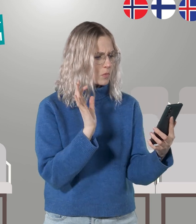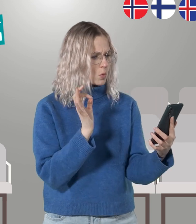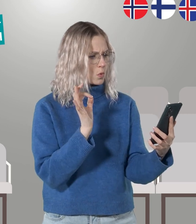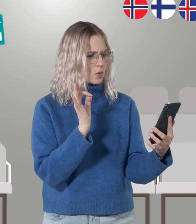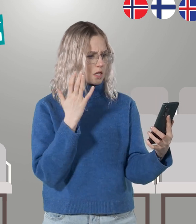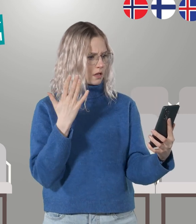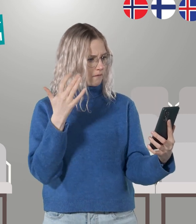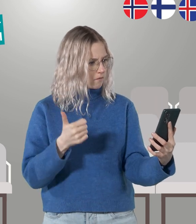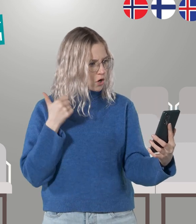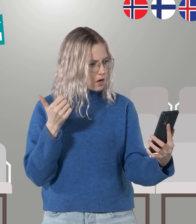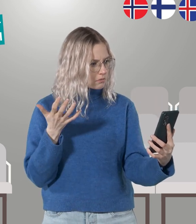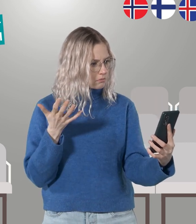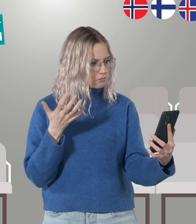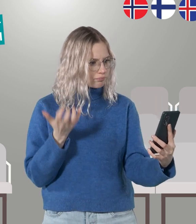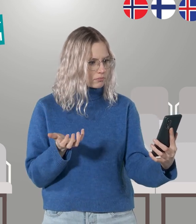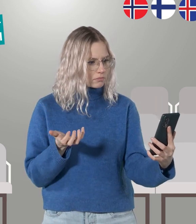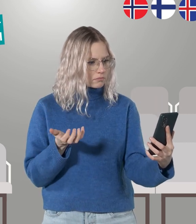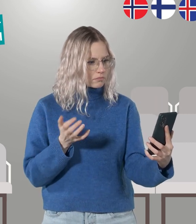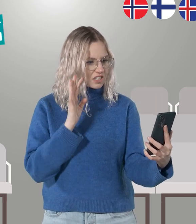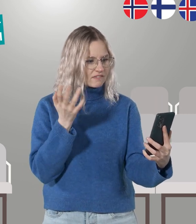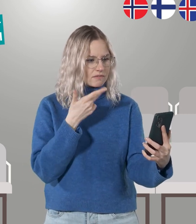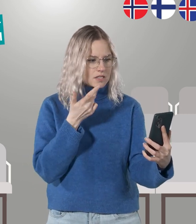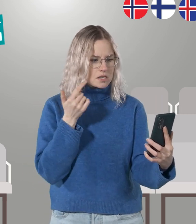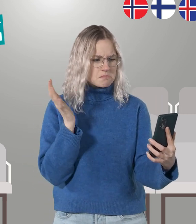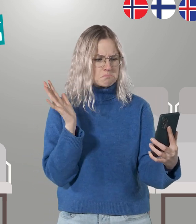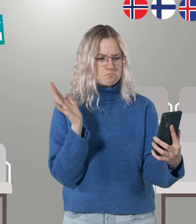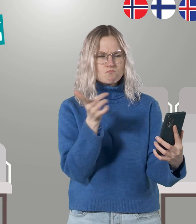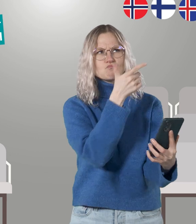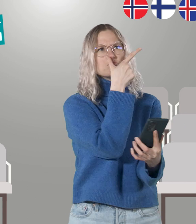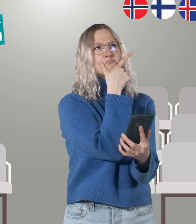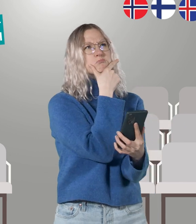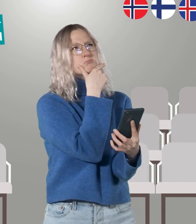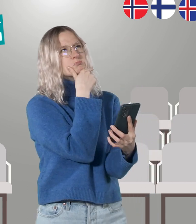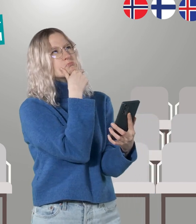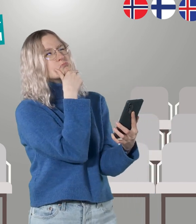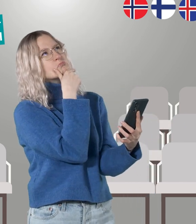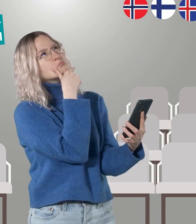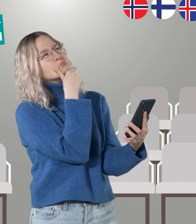Vaan entäs tänä vuonna? Ei vielä tiedossa. Hmm...